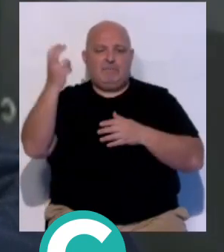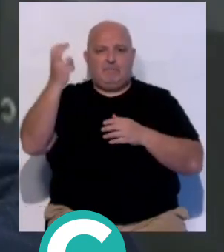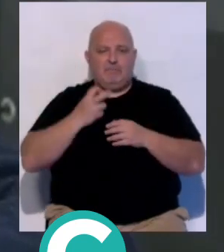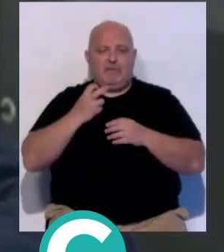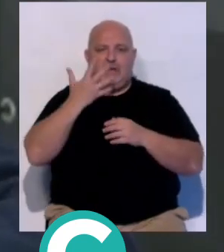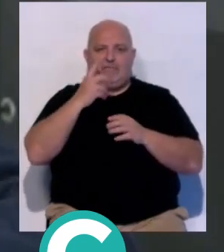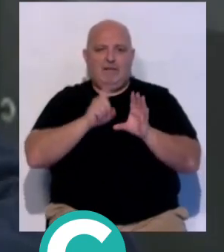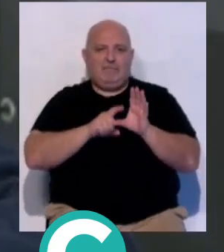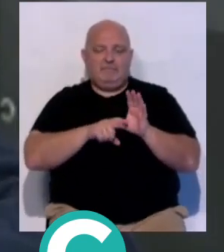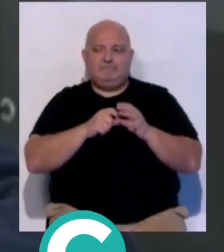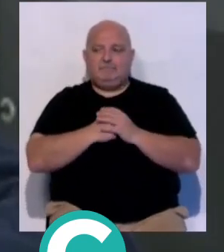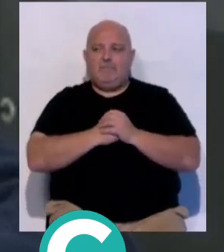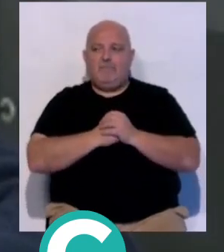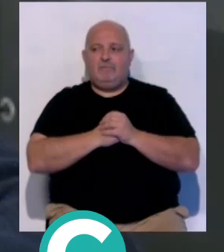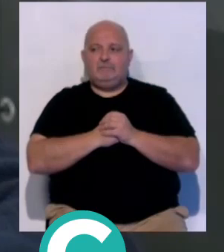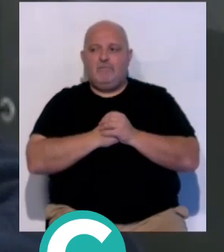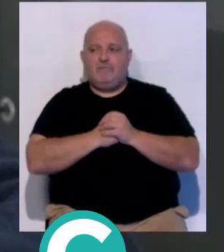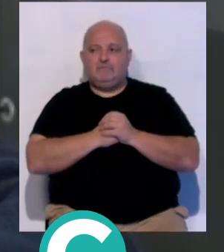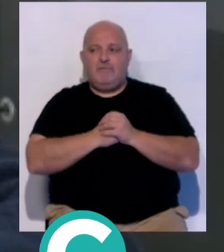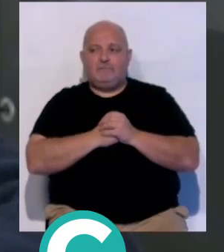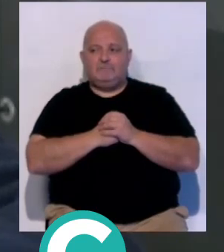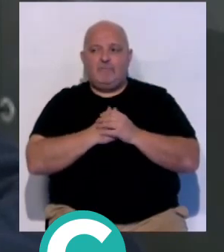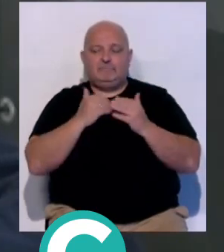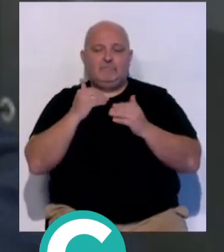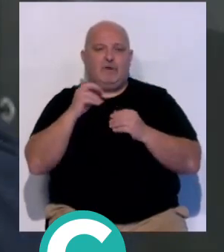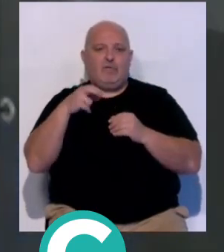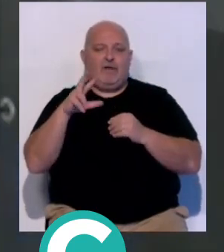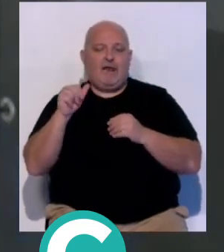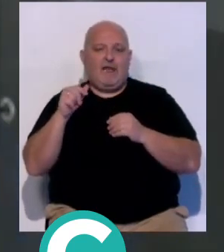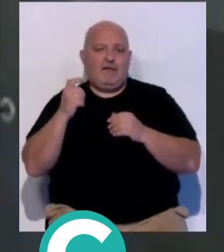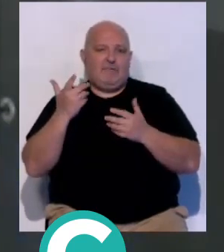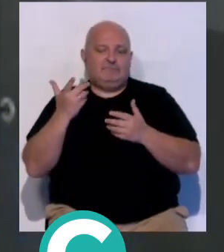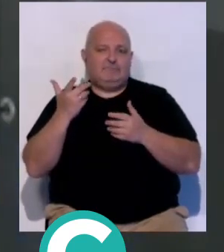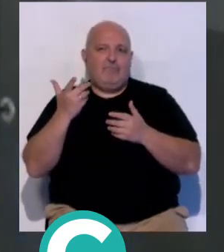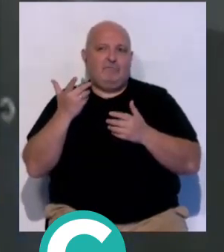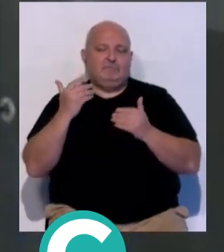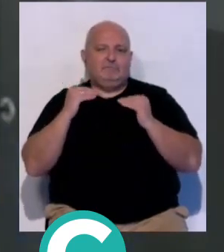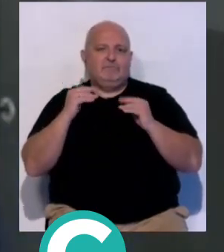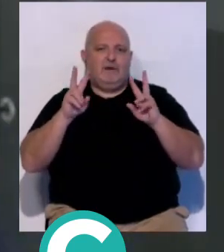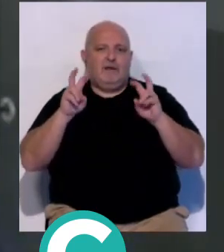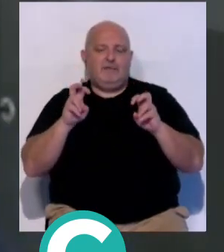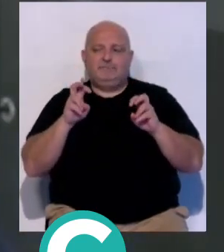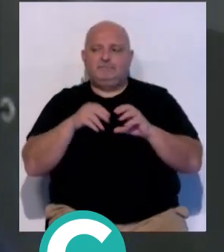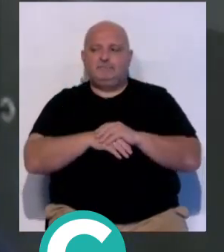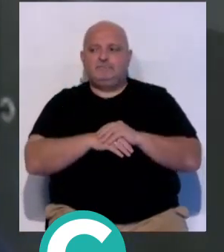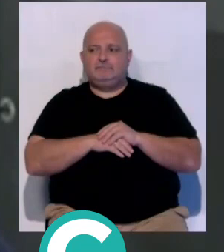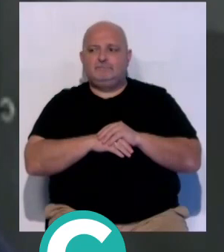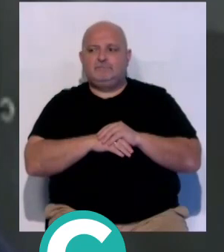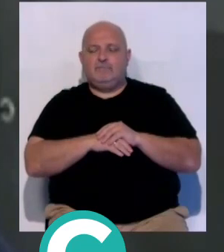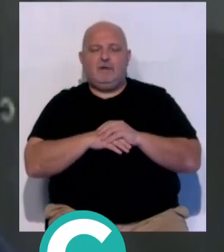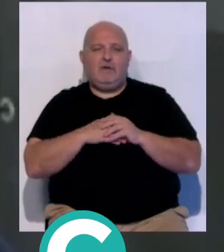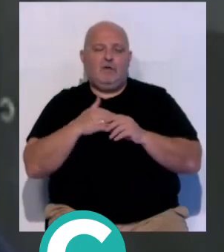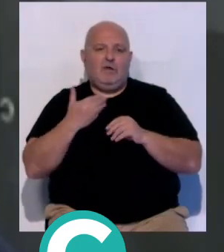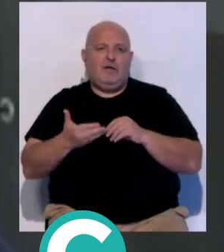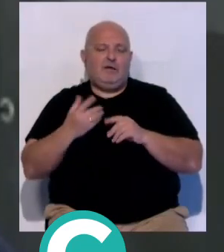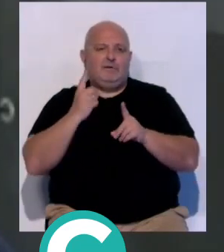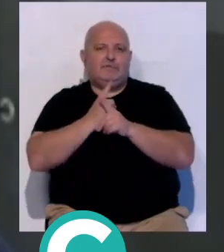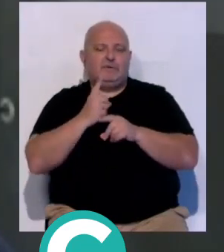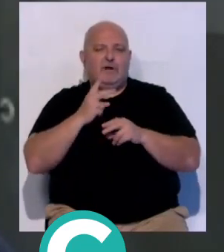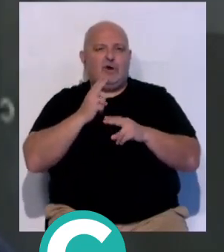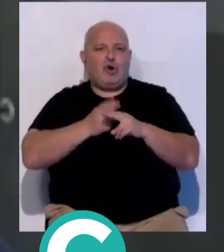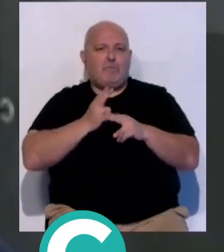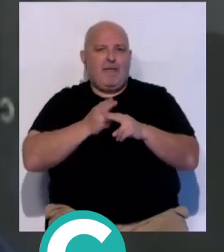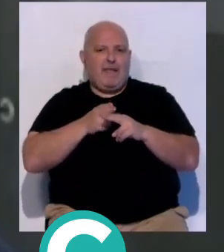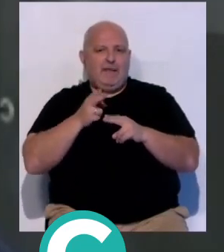rovira hubo un caso muy muy [ __ ] porque fue contra las Roma jugamos jugábamos un partido